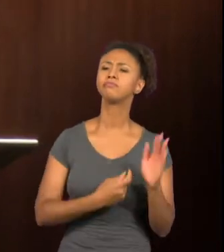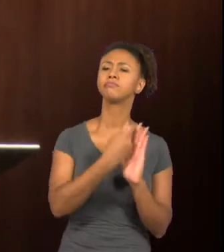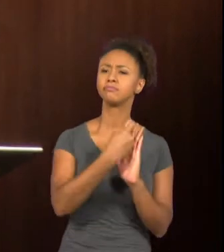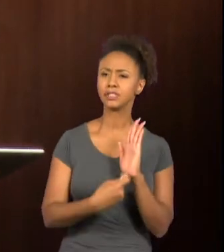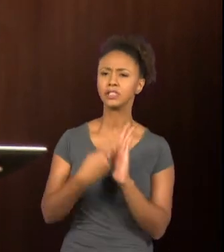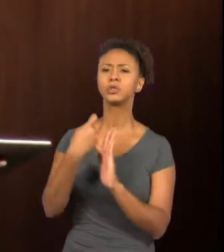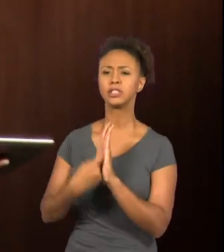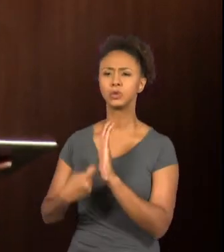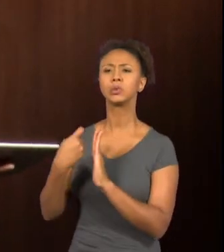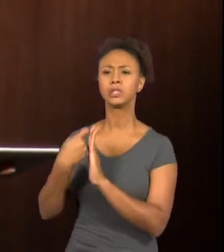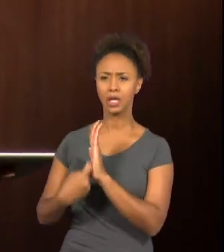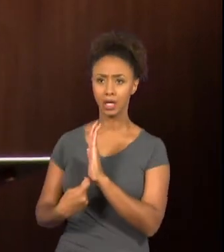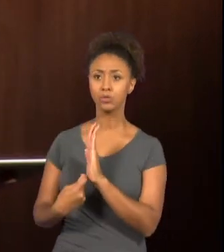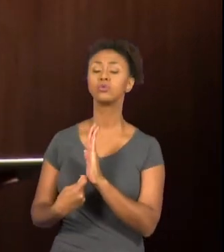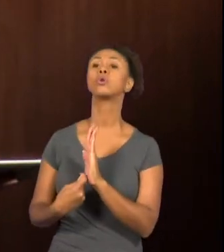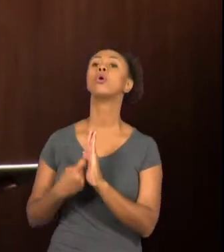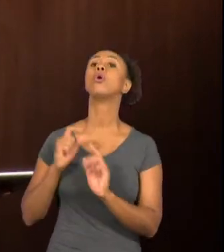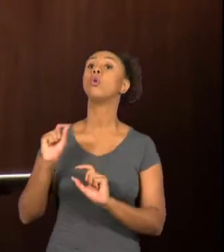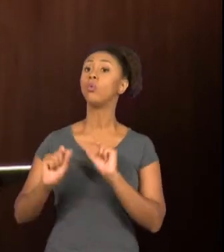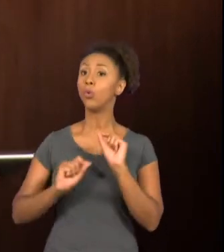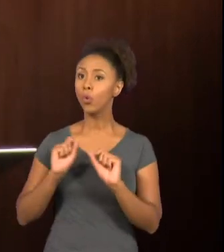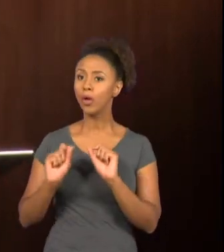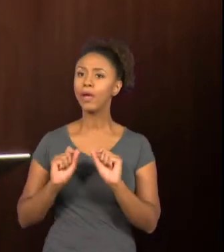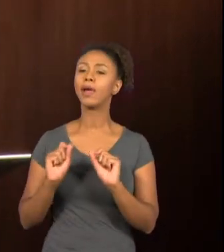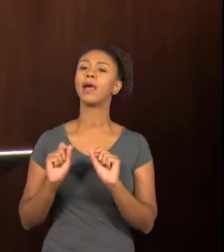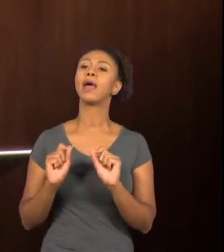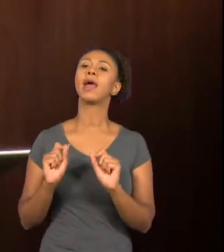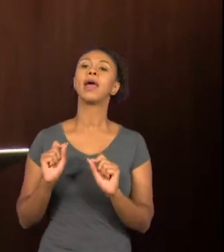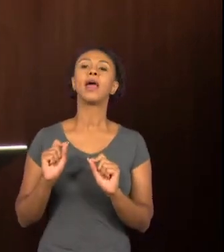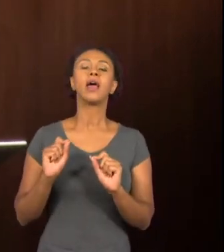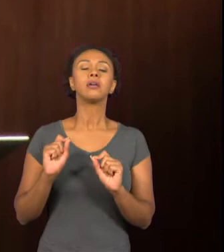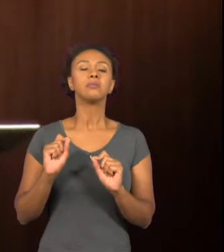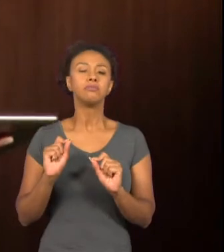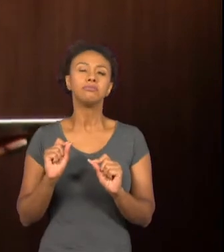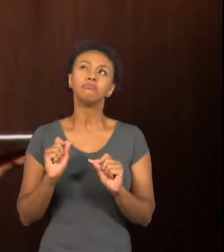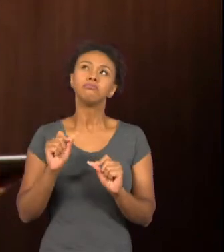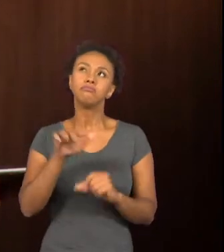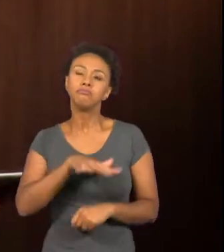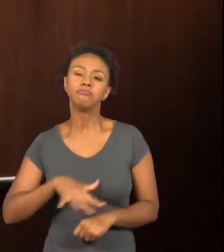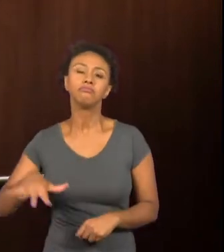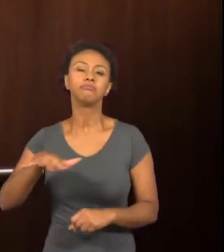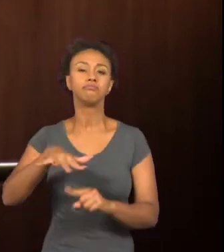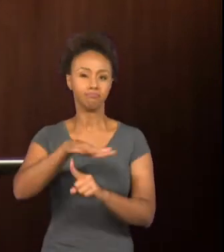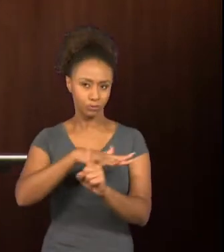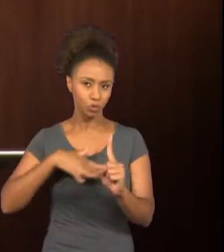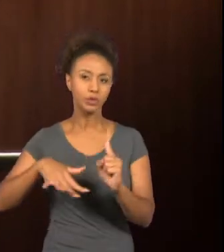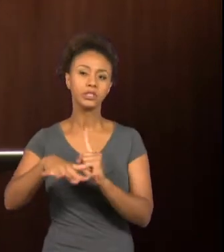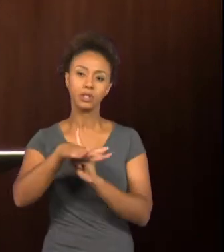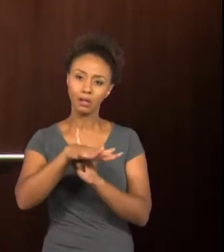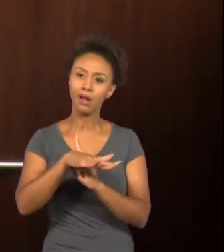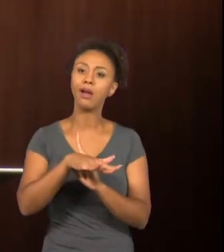NORMALMENTE SÃO OBRAS QUE SE INSCREVEM NO ÂMBITO SOCIAL, QUE LEVANTAM AS QUESTÕES SOCIAIS NA